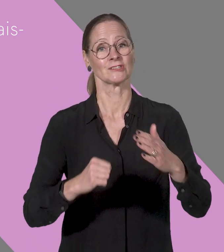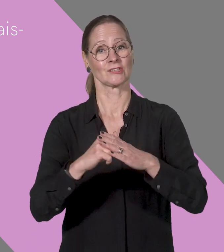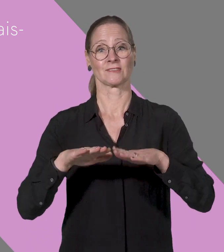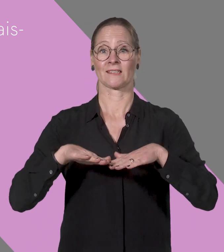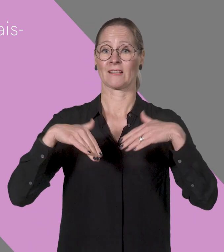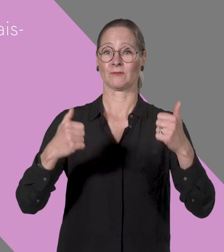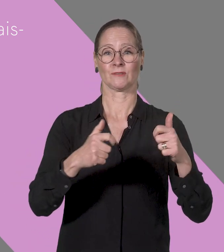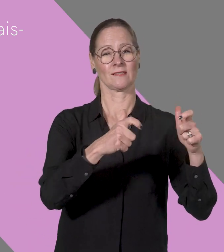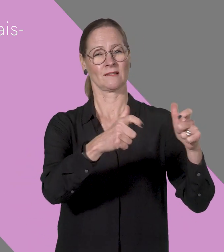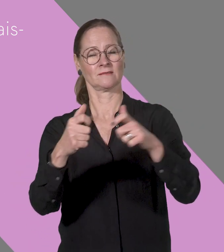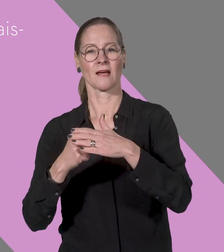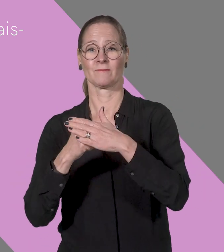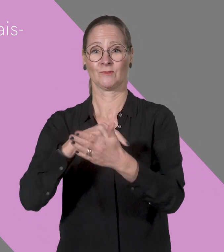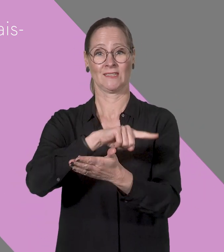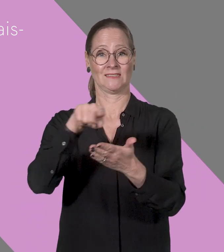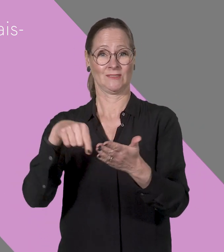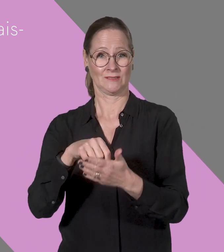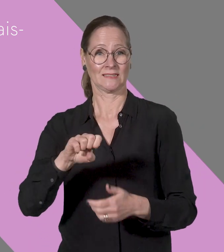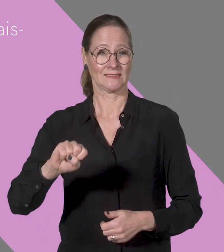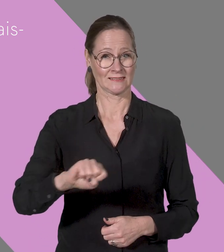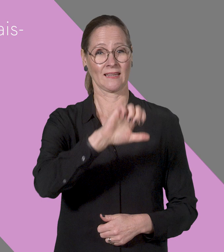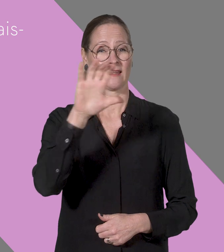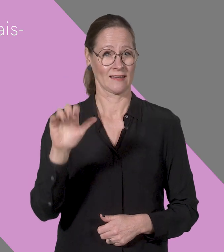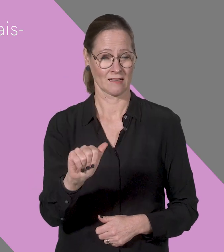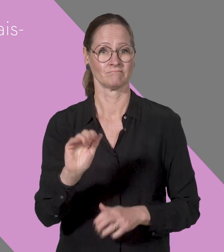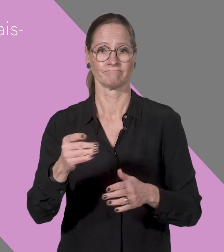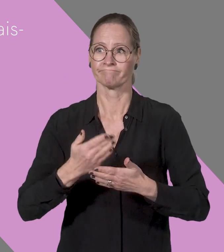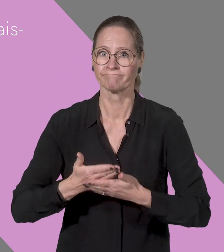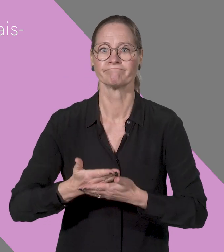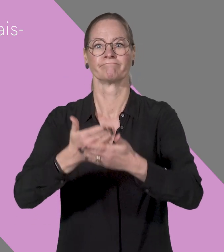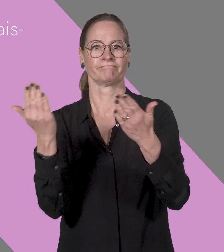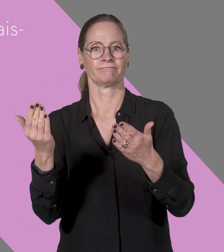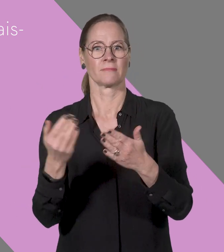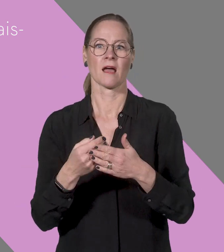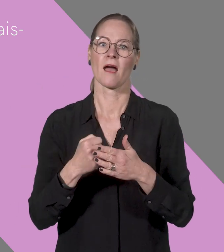Sosiaali- ja terveysjärjestöjen avustuskeskus (STEA) on julkaissut -